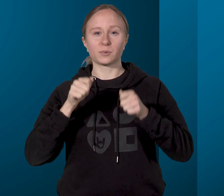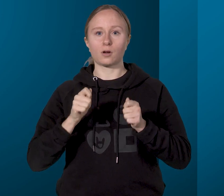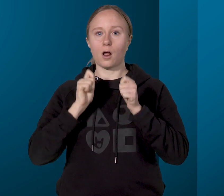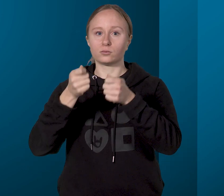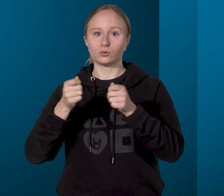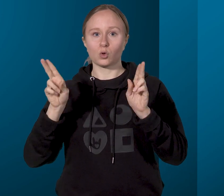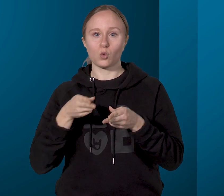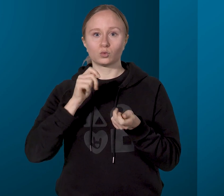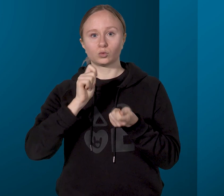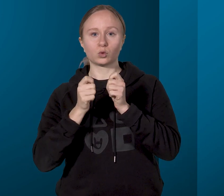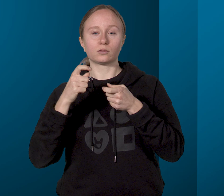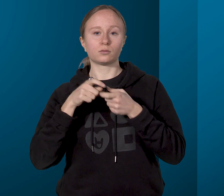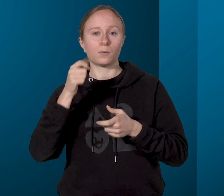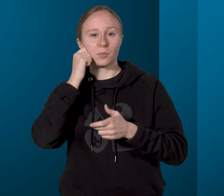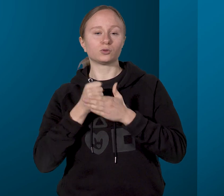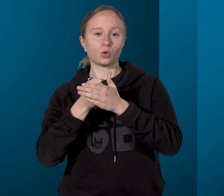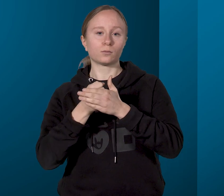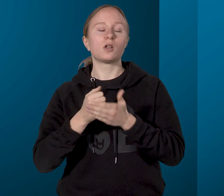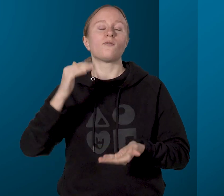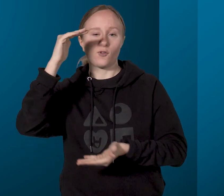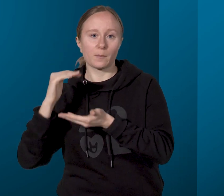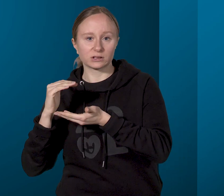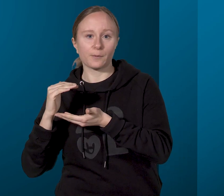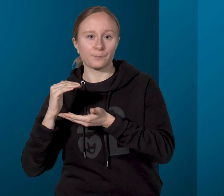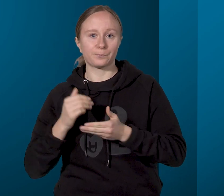måste ansöka om en justering av bidraget.